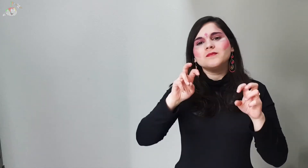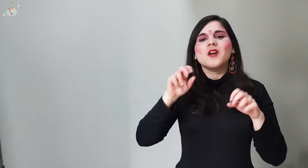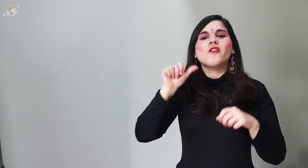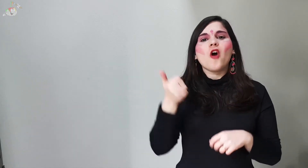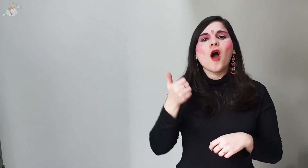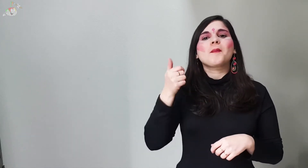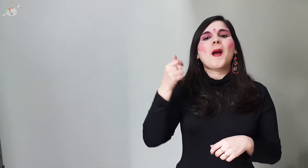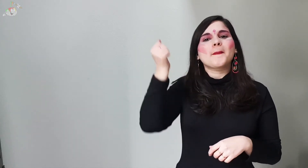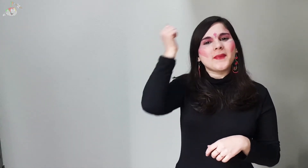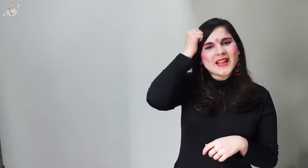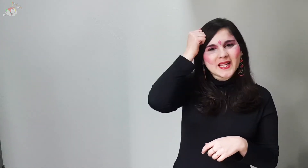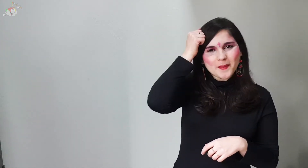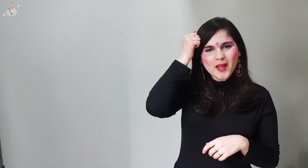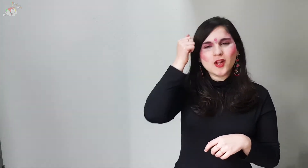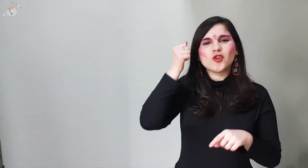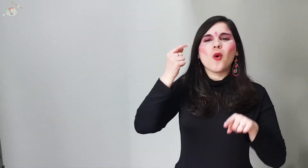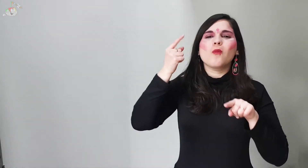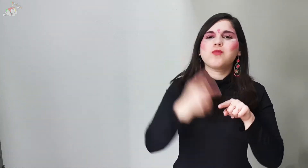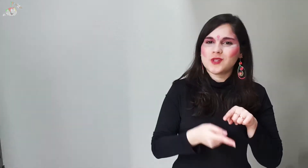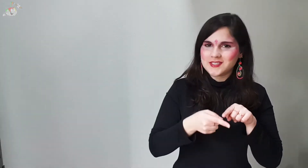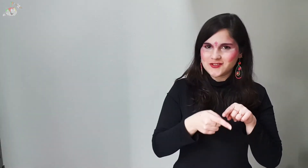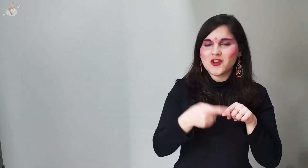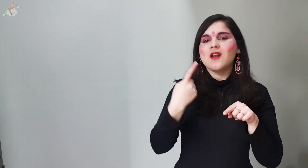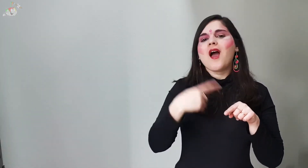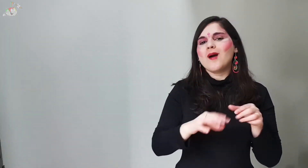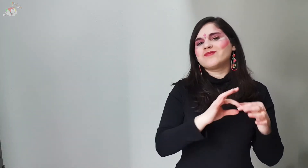una sorta di pentimento e penitenza.